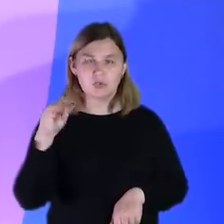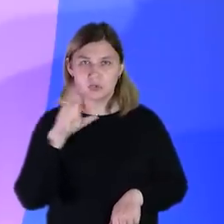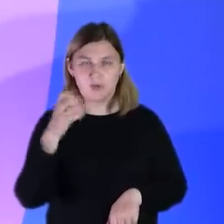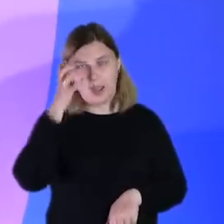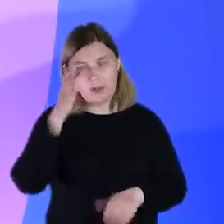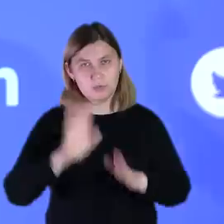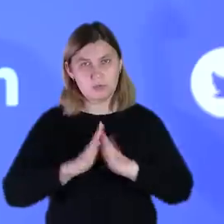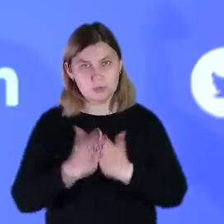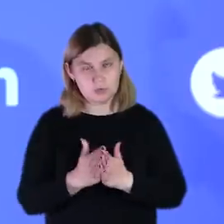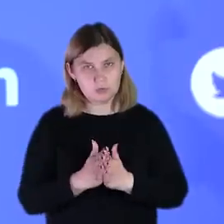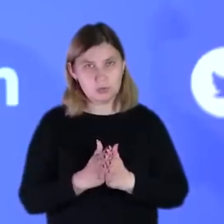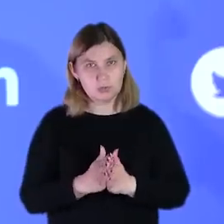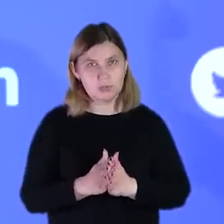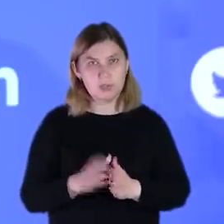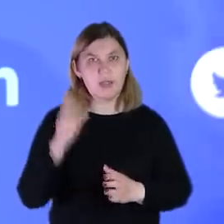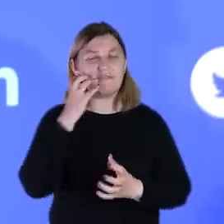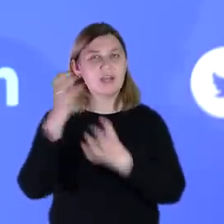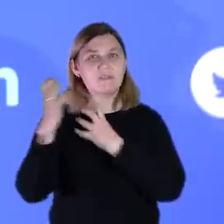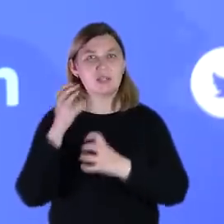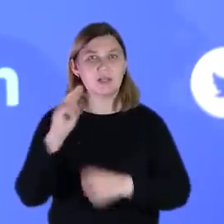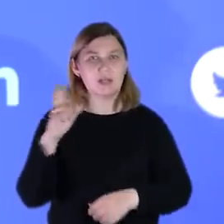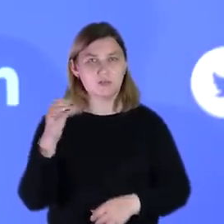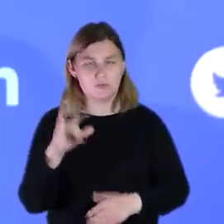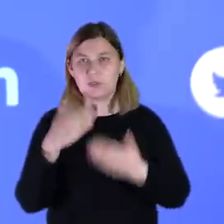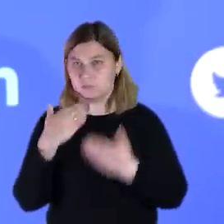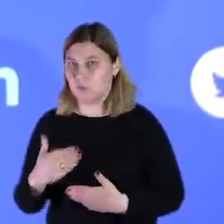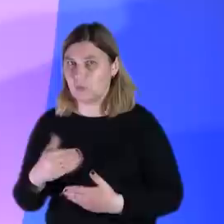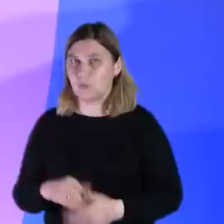autor książki "Kontrwywiad kresowy" oraz pan mjr